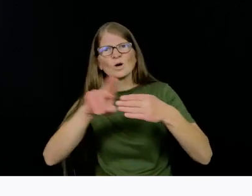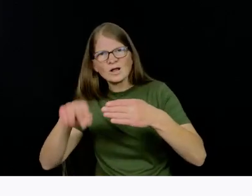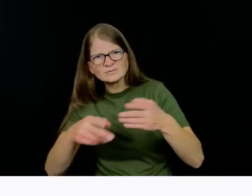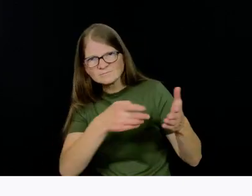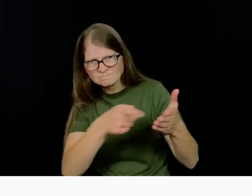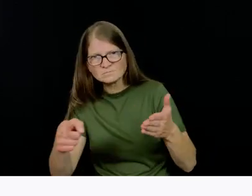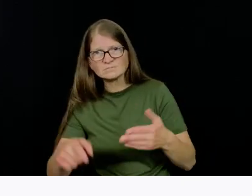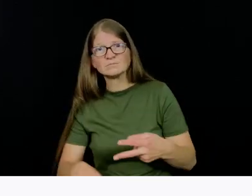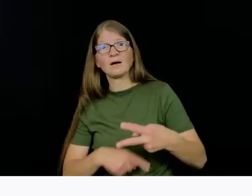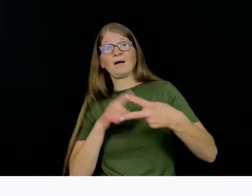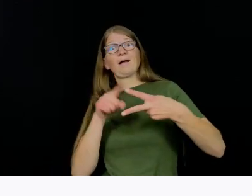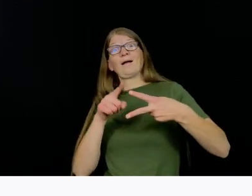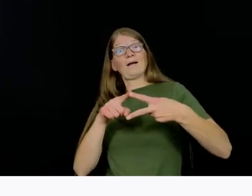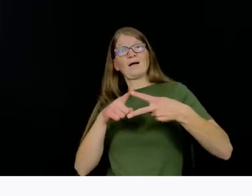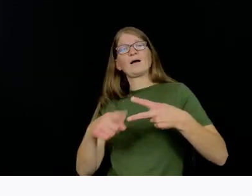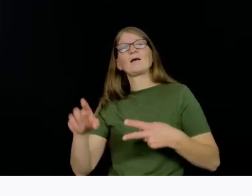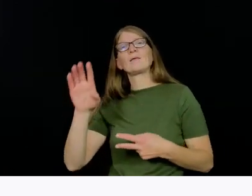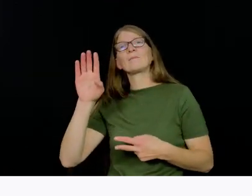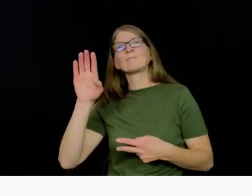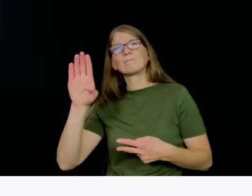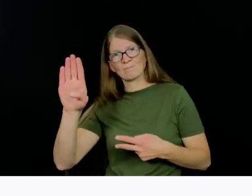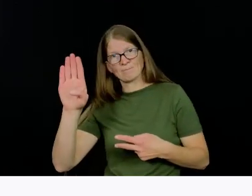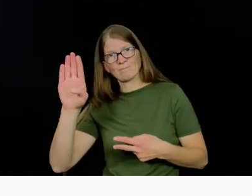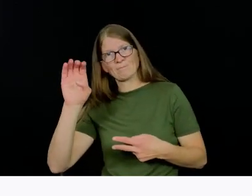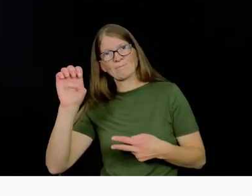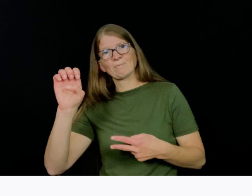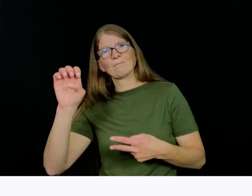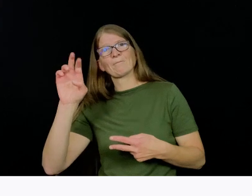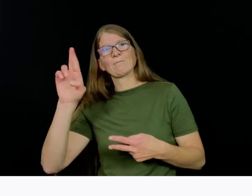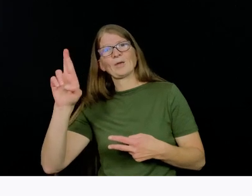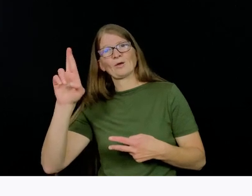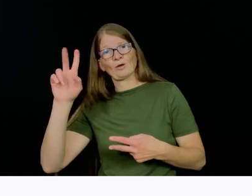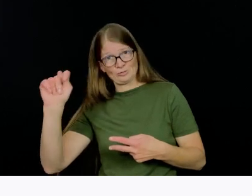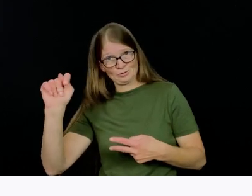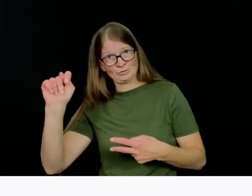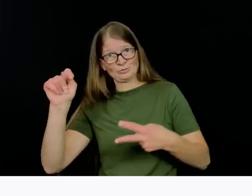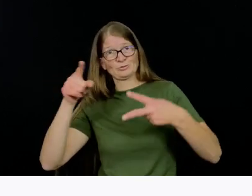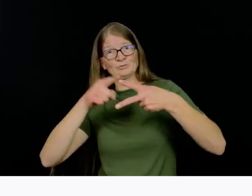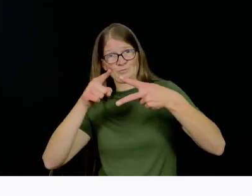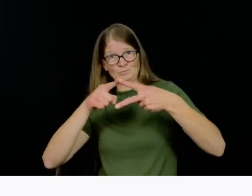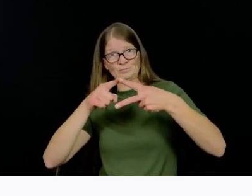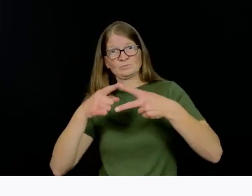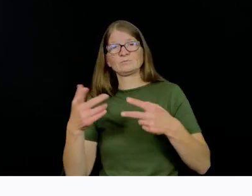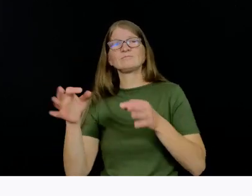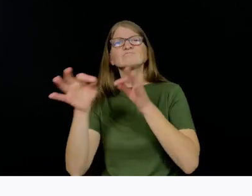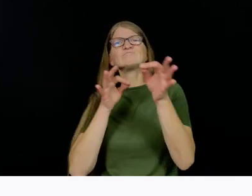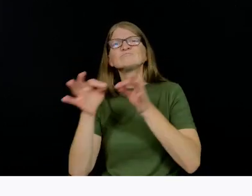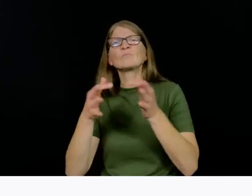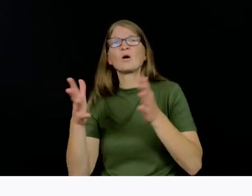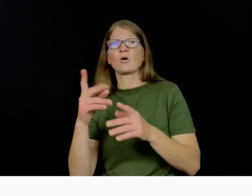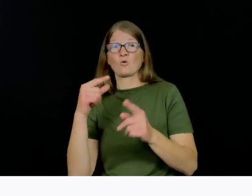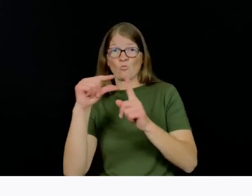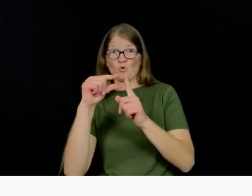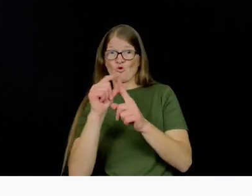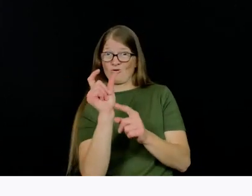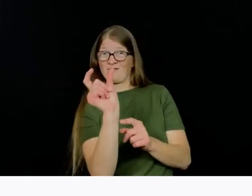مع نموذج جديد أطلقنا عليه اسم BERT [تمثيلات التشفير ثنائية الاتجاه من المحولات] تأخذ نماذج BERT بعين الاعتبار السياق الكامل للكلمة من خلال [تمثيلات التشفير ثنائية الاتجاه من المحولات] النظر في الكلمات التي تأتي قبلها وبعدها